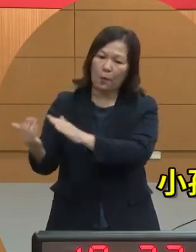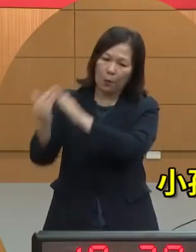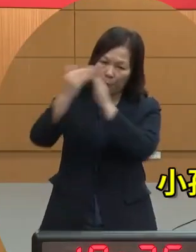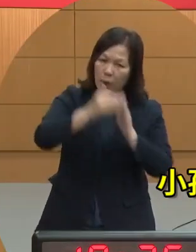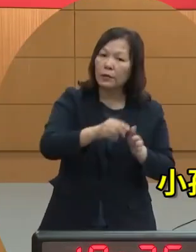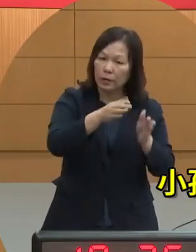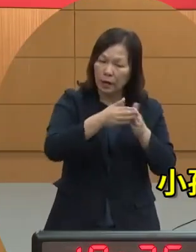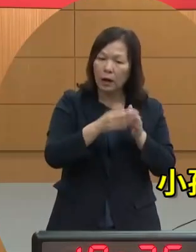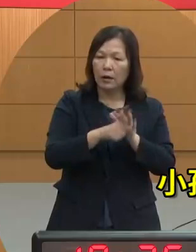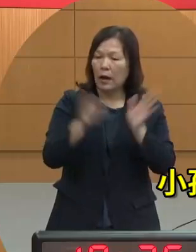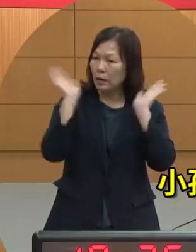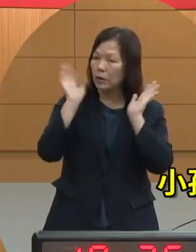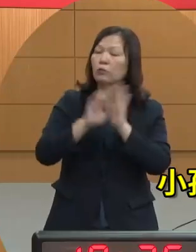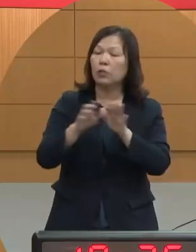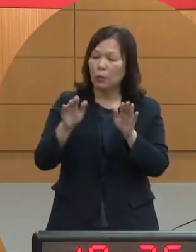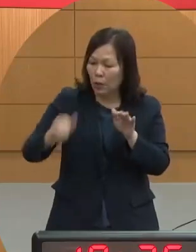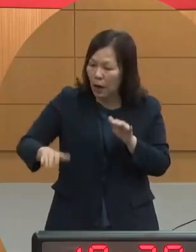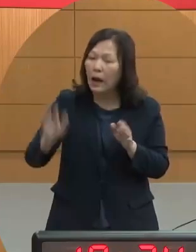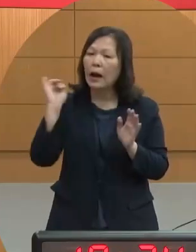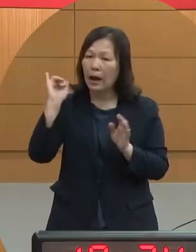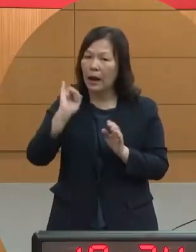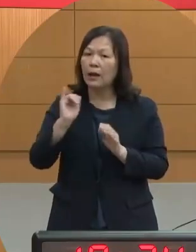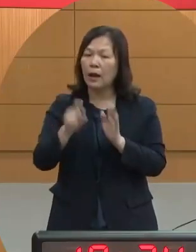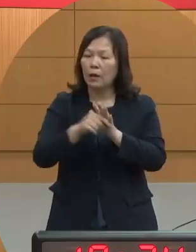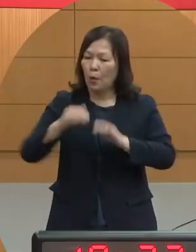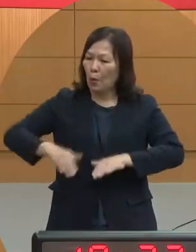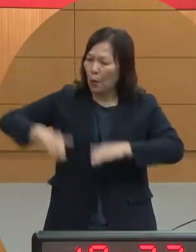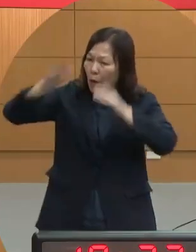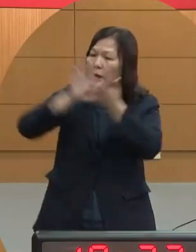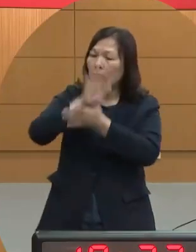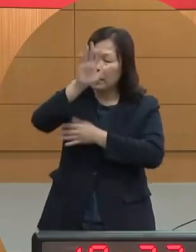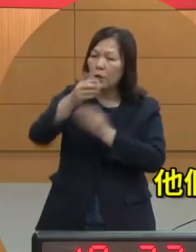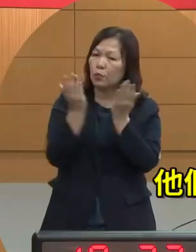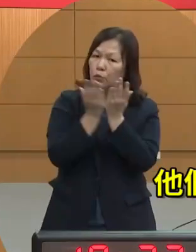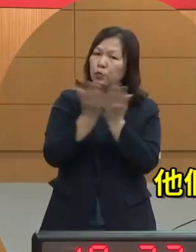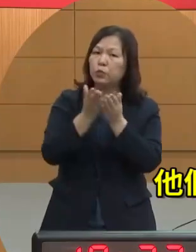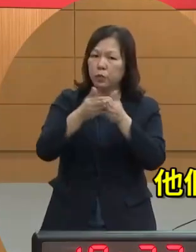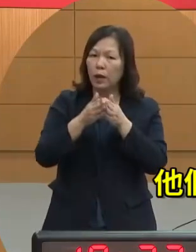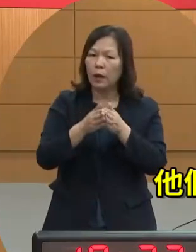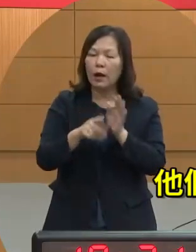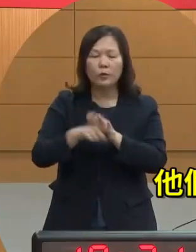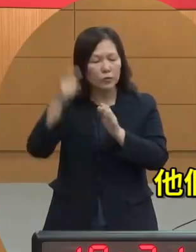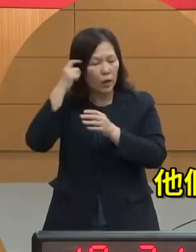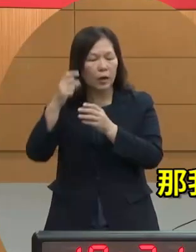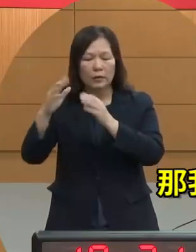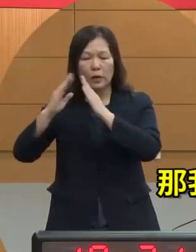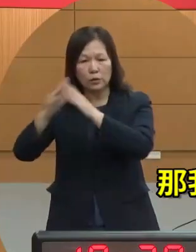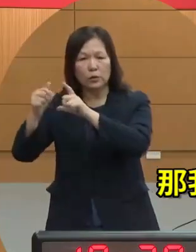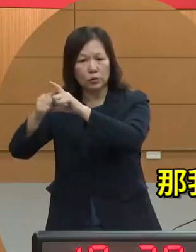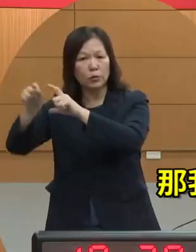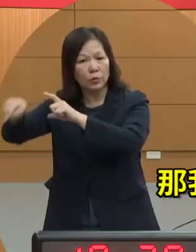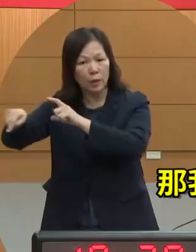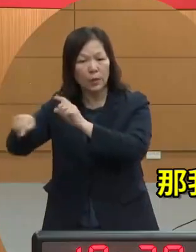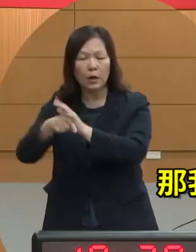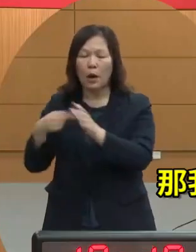小孩子小的時候可能願意 長大他們要唸書 他們就想要留在都市裡面 那我怎麼把人才吸引過來